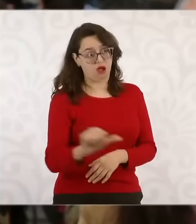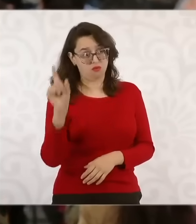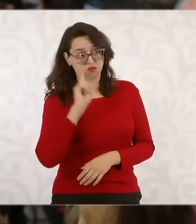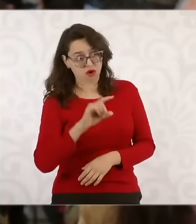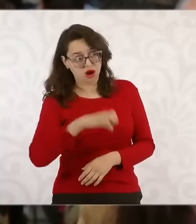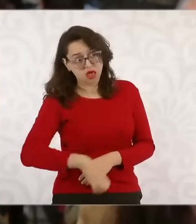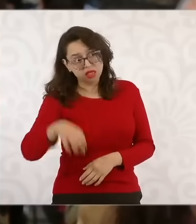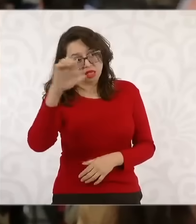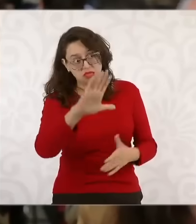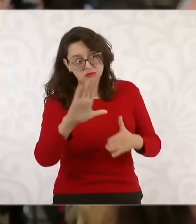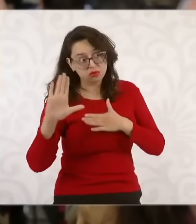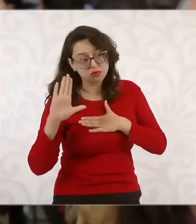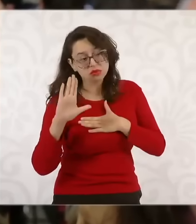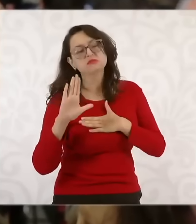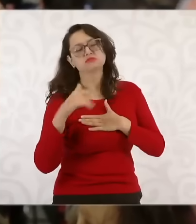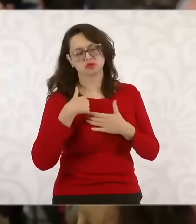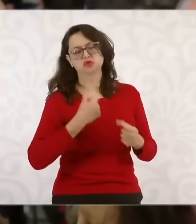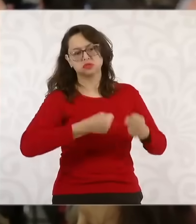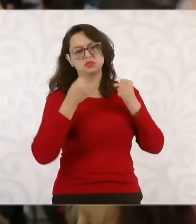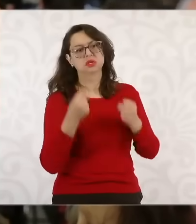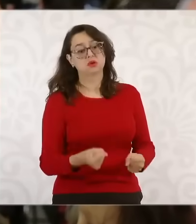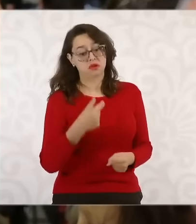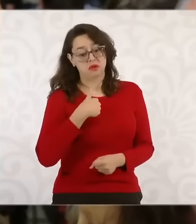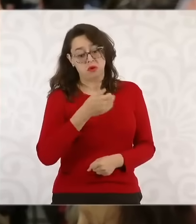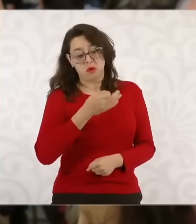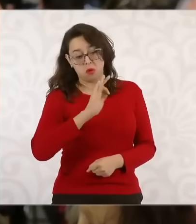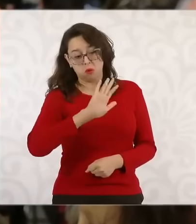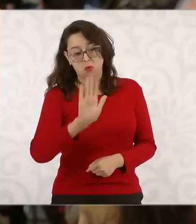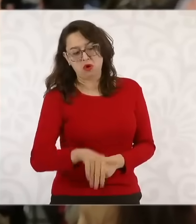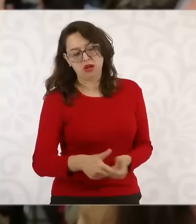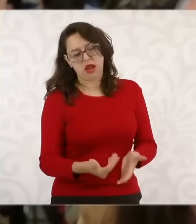mayores y no me cabe duda de que antes de que sea demasiado tarde, recibiré la justicia merecida y